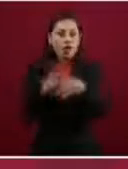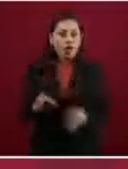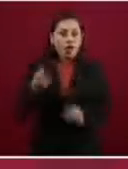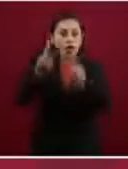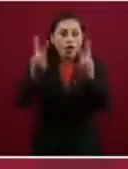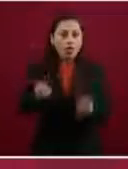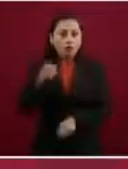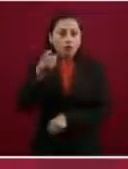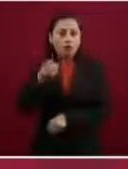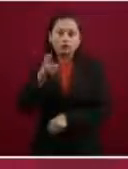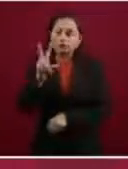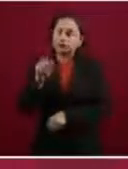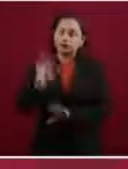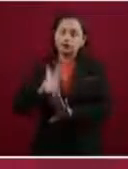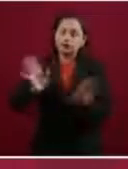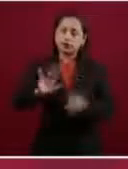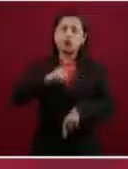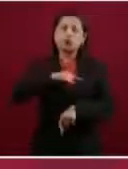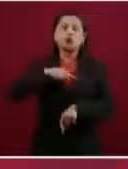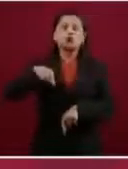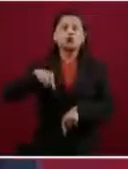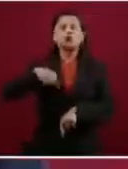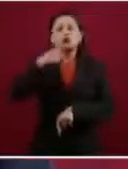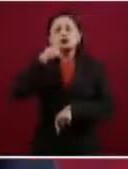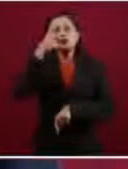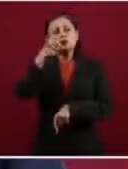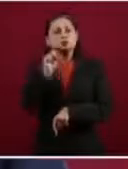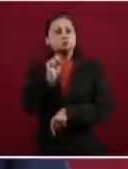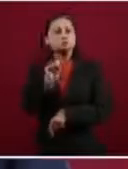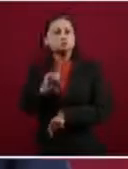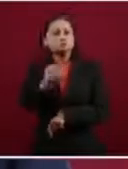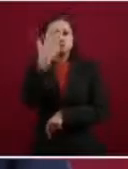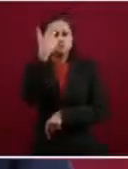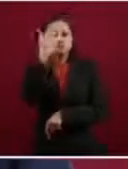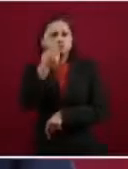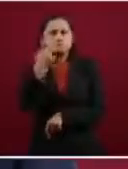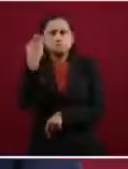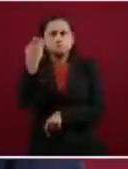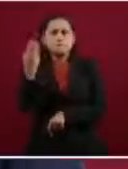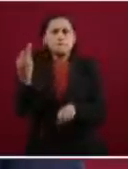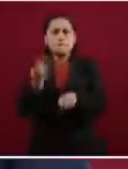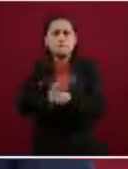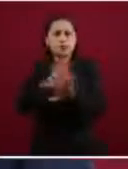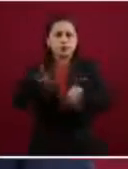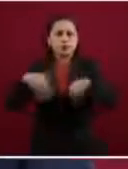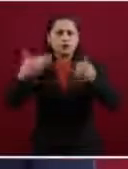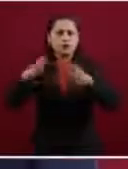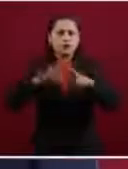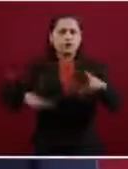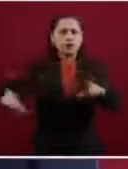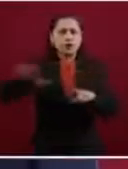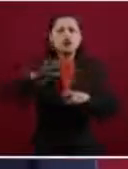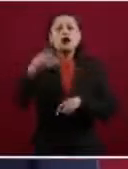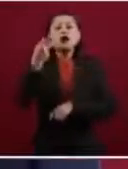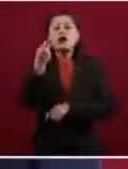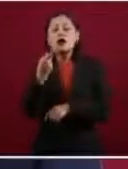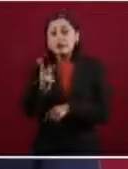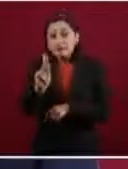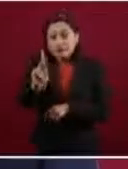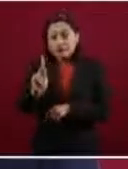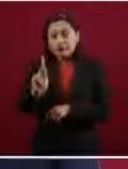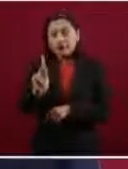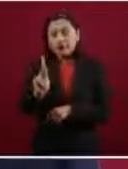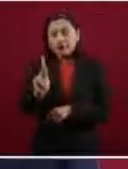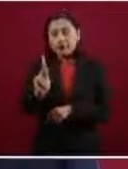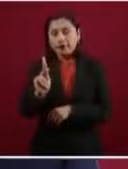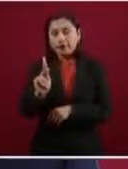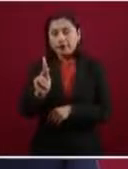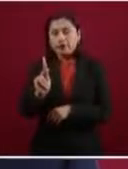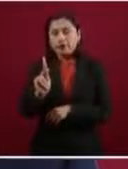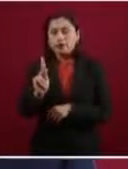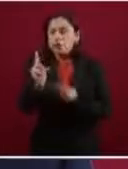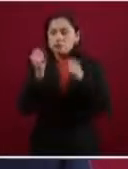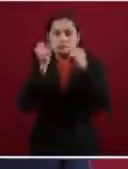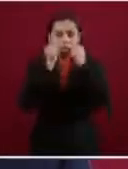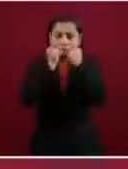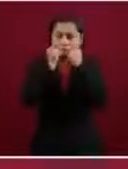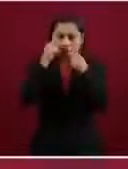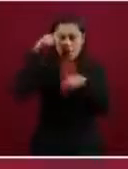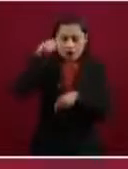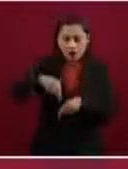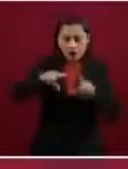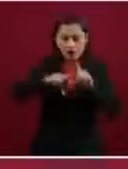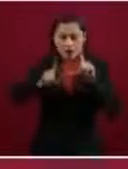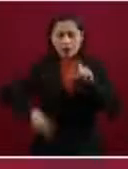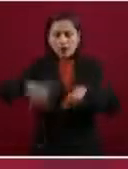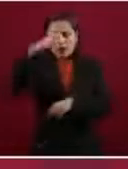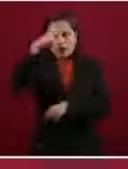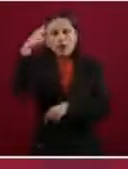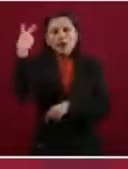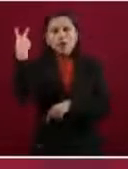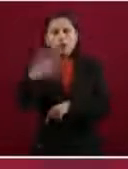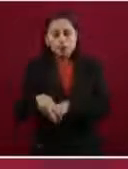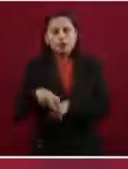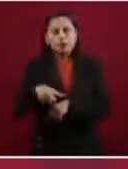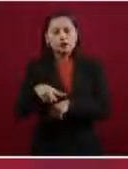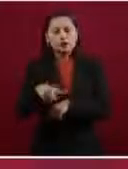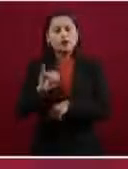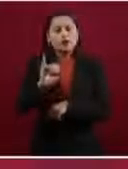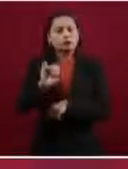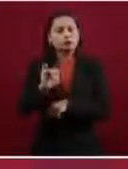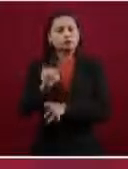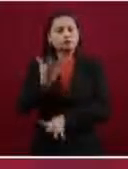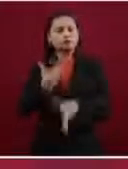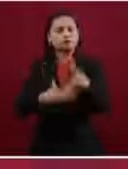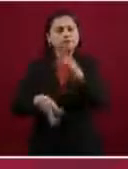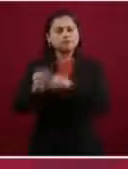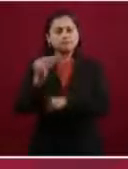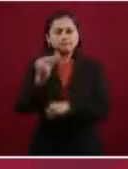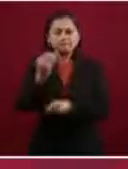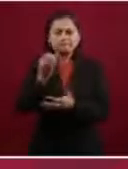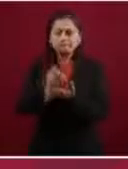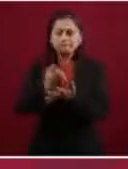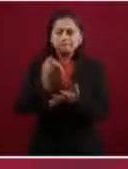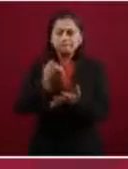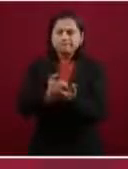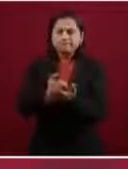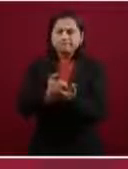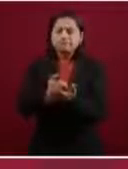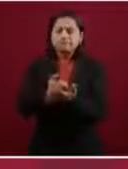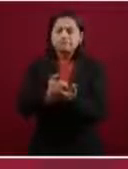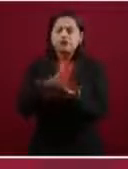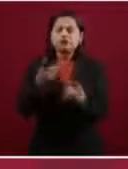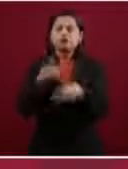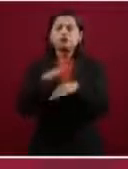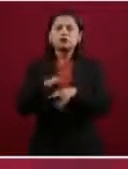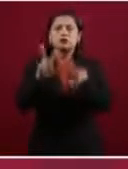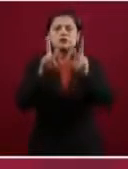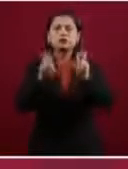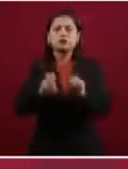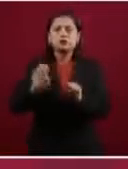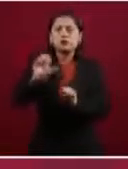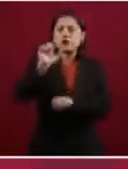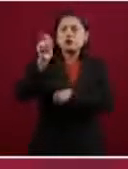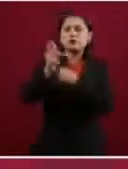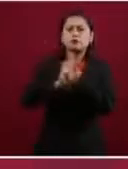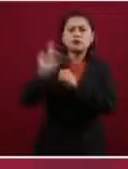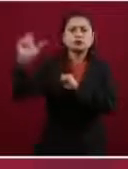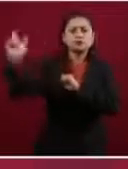de pasada- a pesar de eso, resulta que México tiene crecimiento en inversión extranjera.